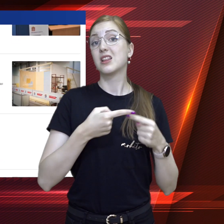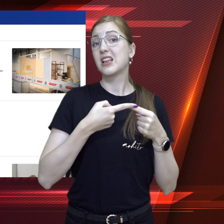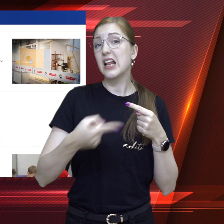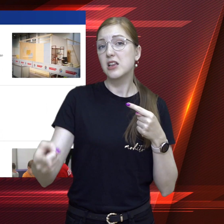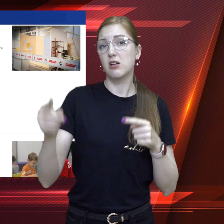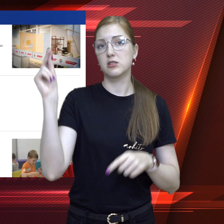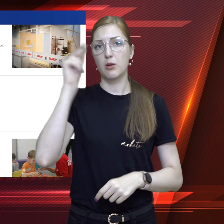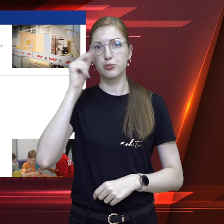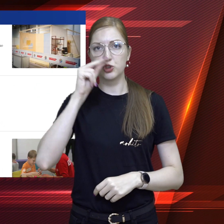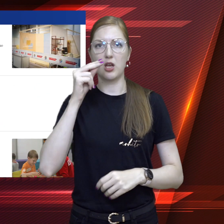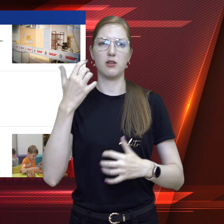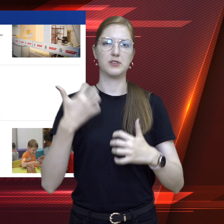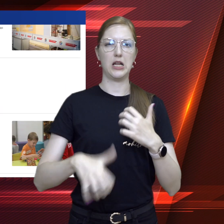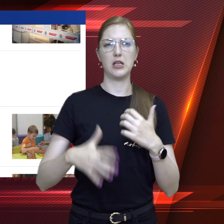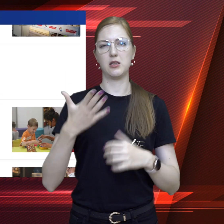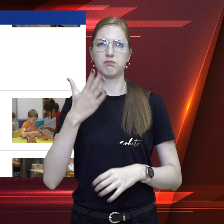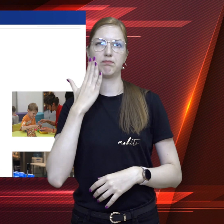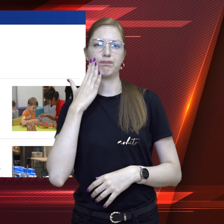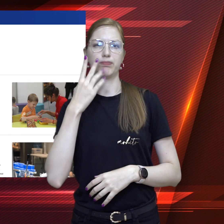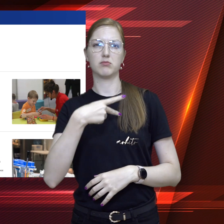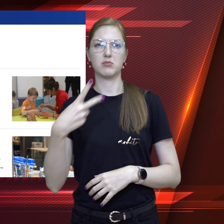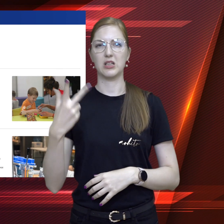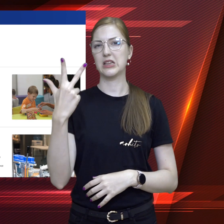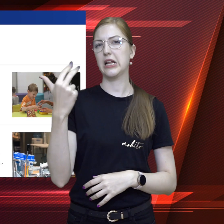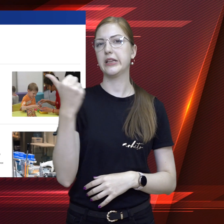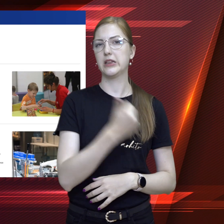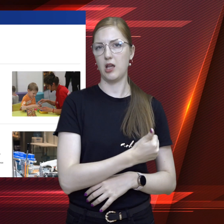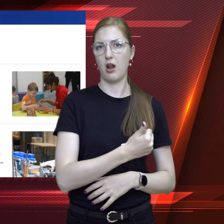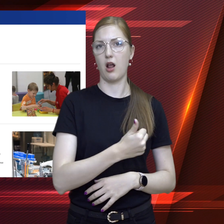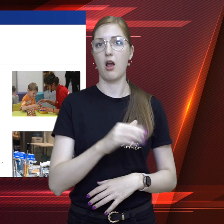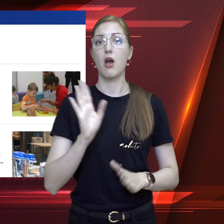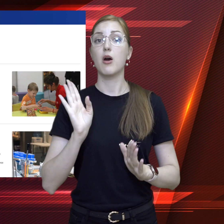Длительность обучения в среднем составляет около трёх недель.